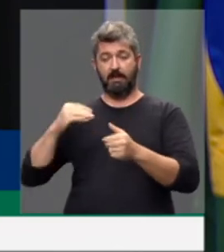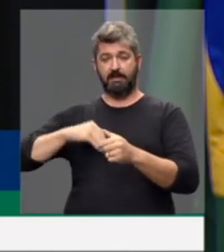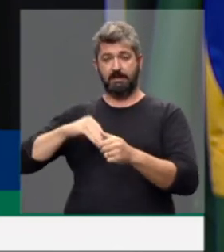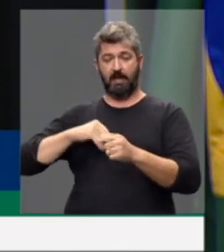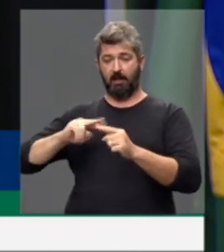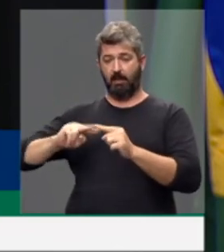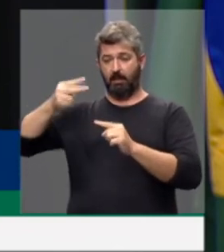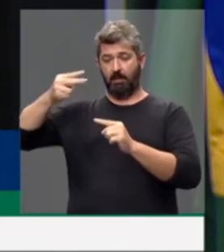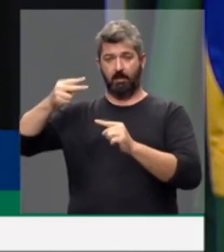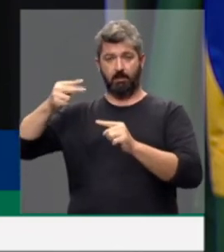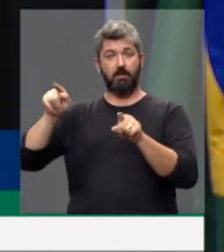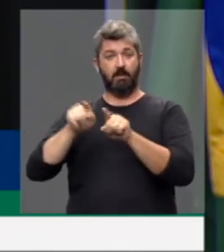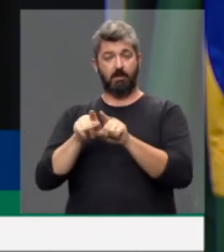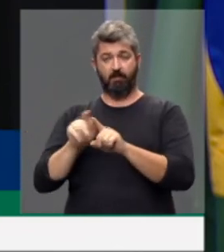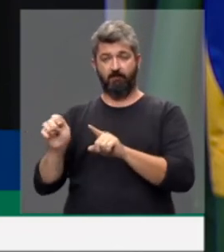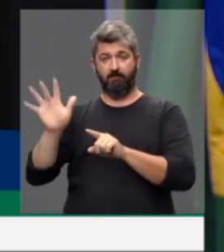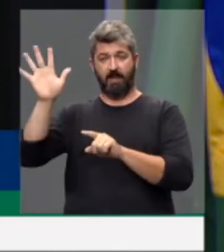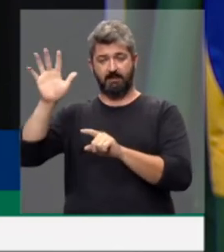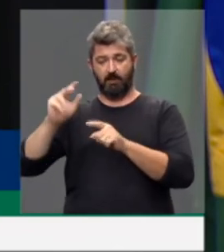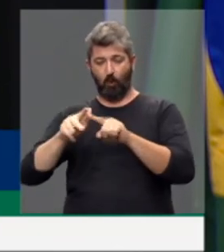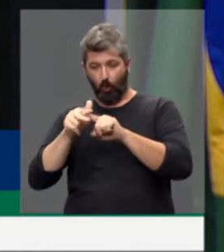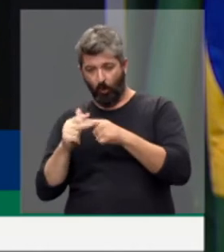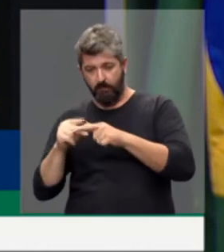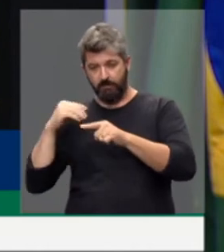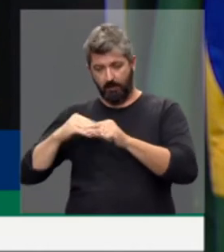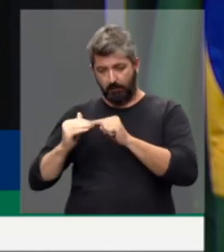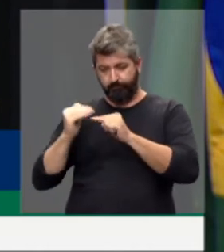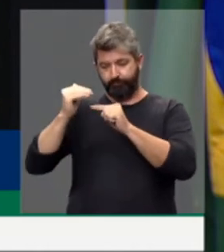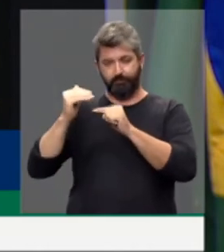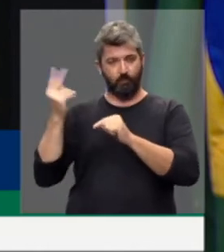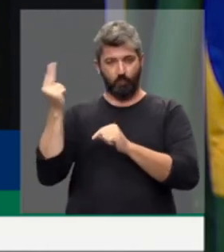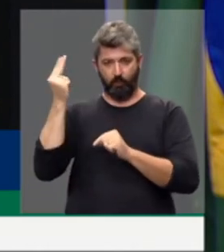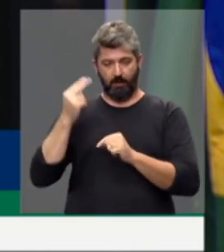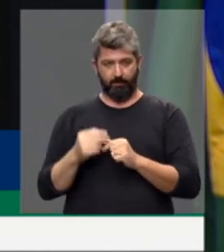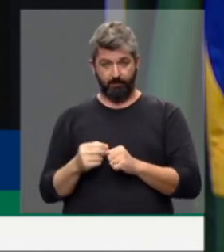ESTADO QUE ENTRAR NO REGIME DE RECUPERAÇÃO FISCAL FICA AUTOMATICAMENTE PROIBIDO DE